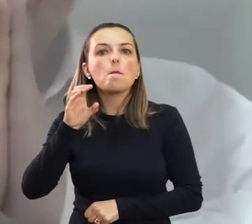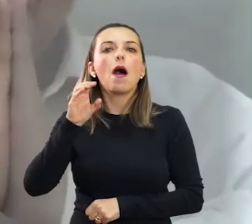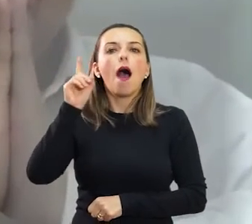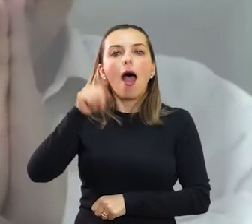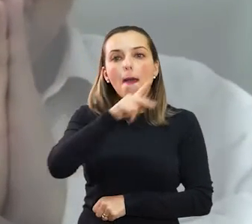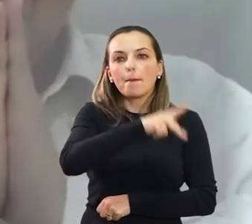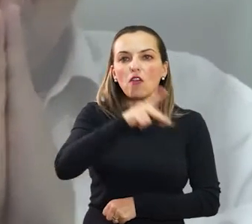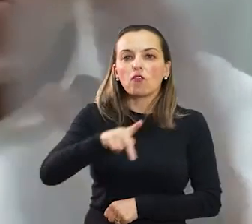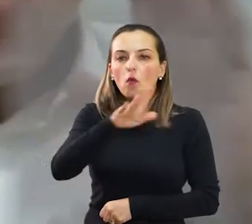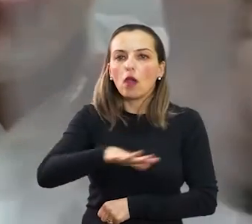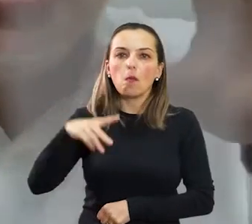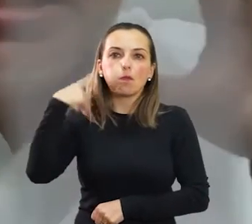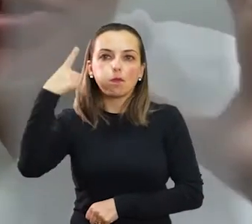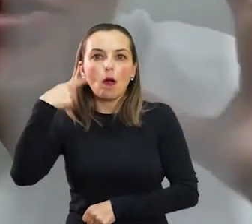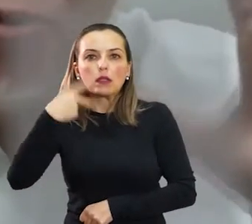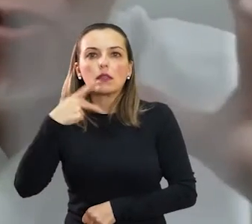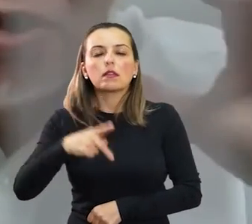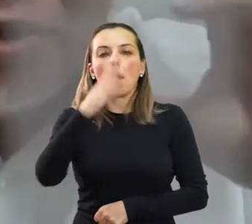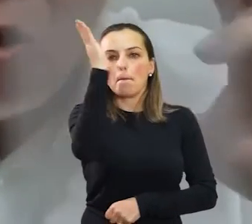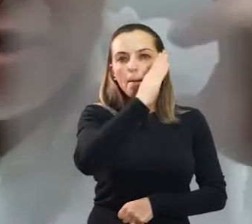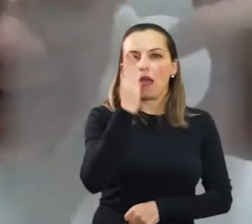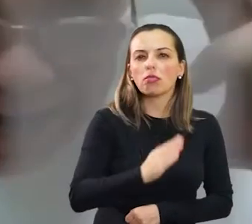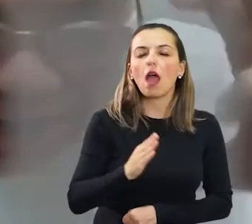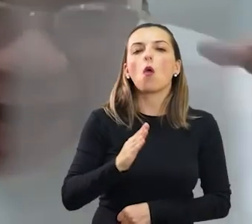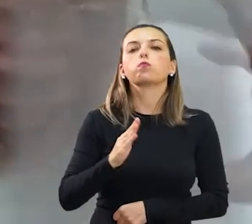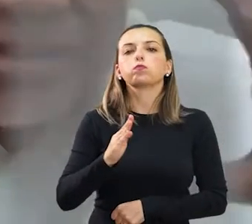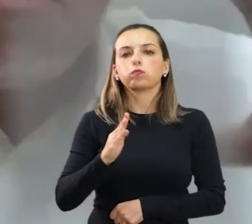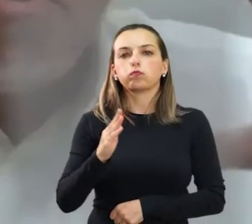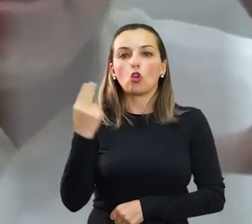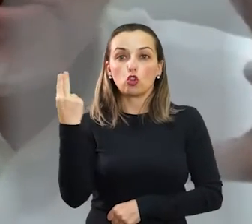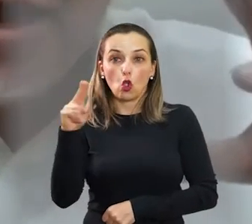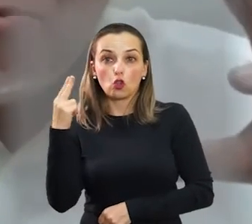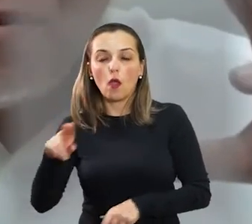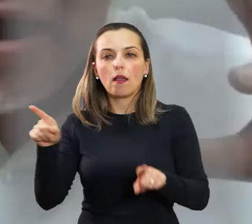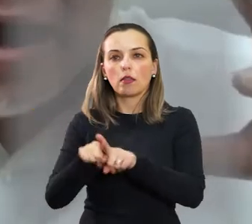doutor em direito no Brasil, Uruguai e Colômbia, destacou as